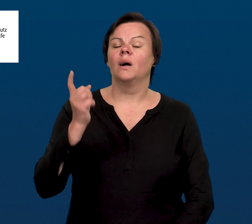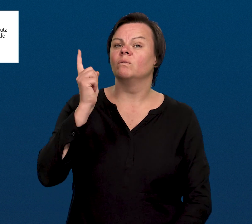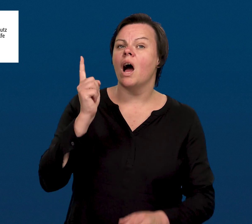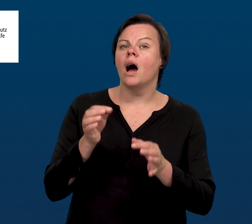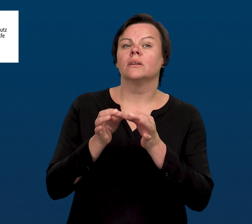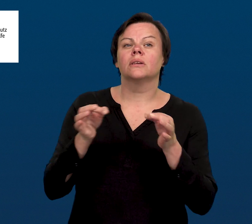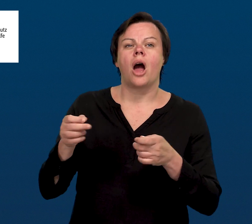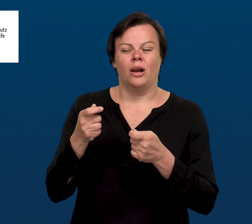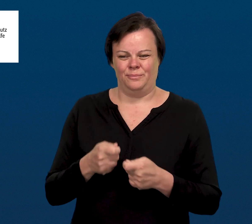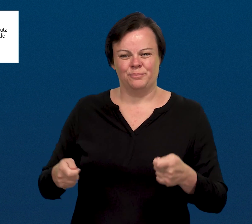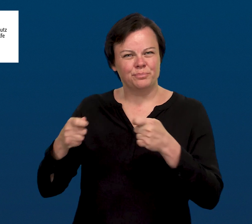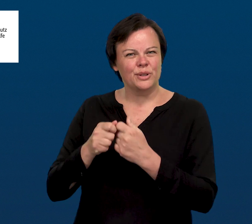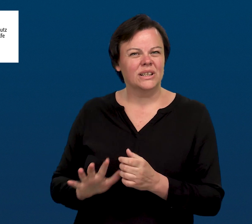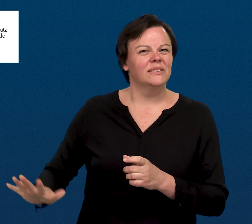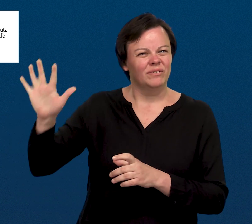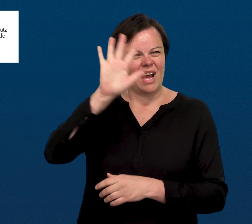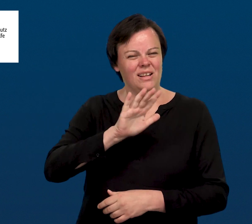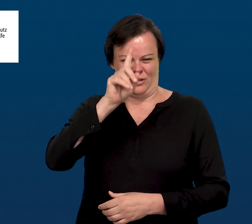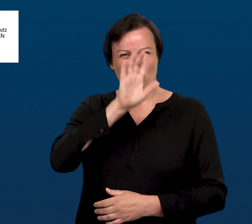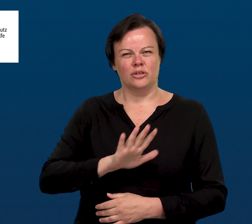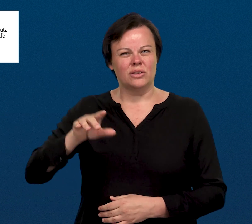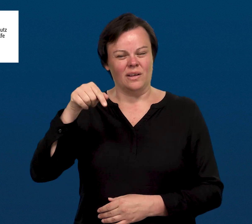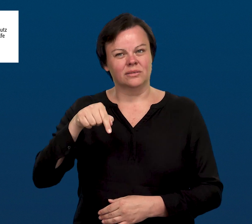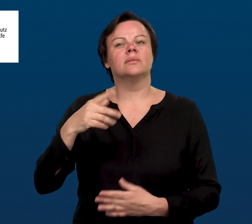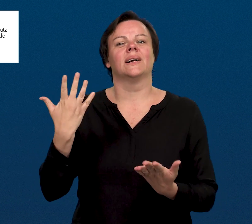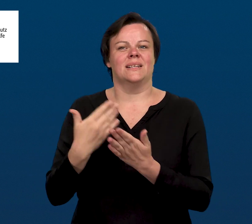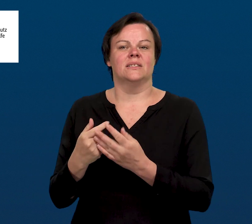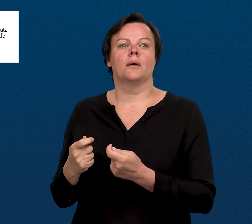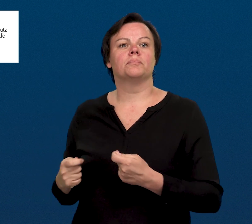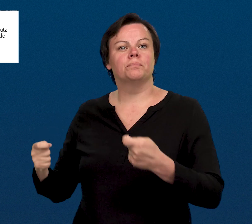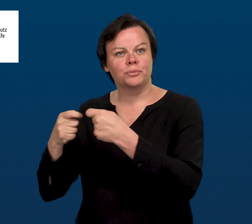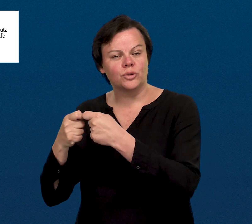Beim Bundesweiten Warntag testen Bund,